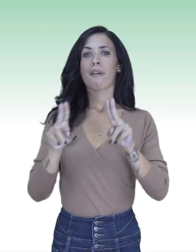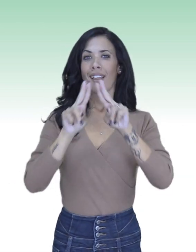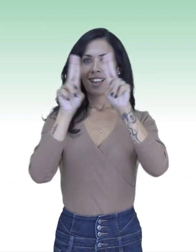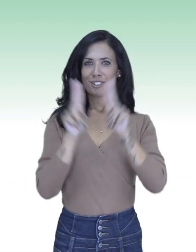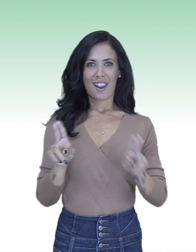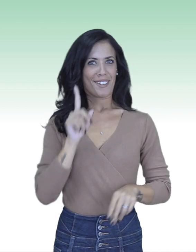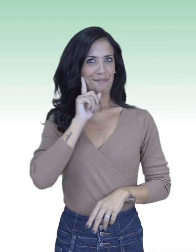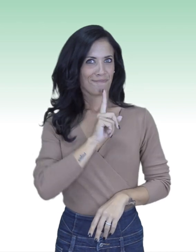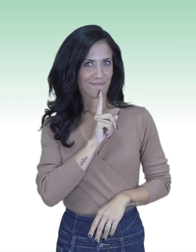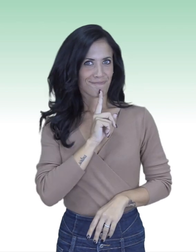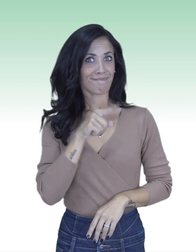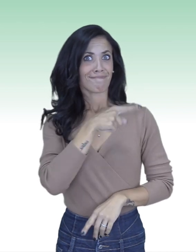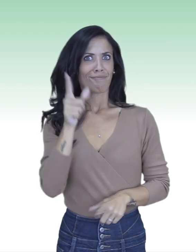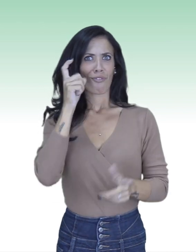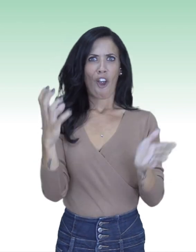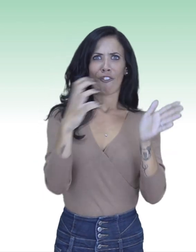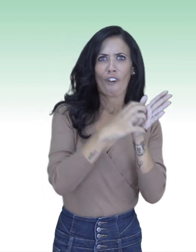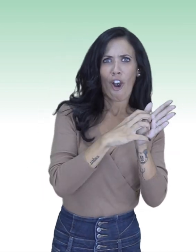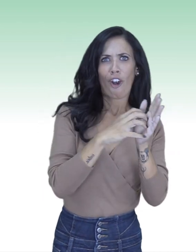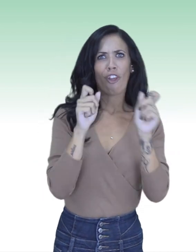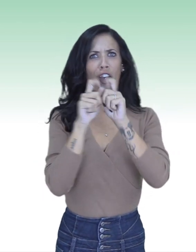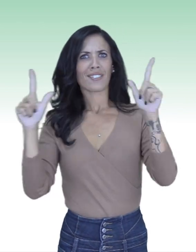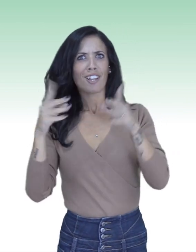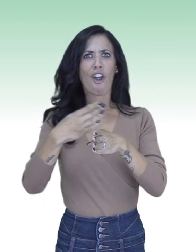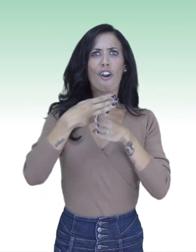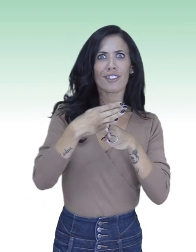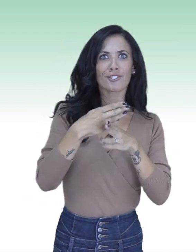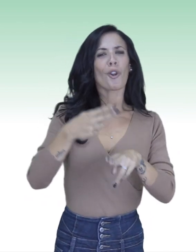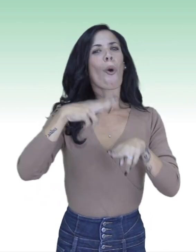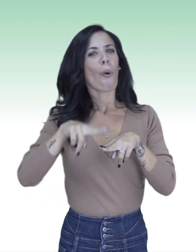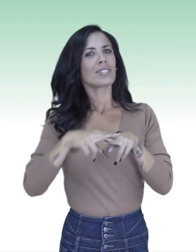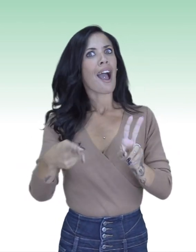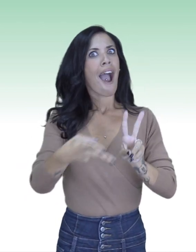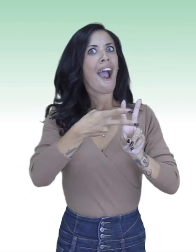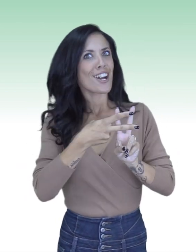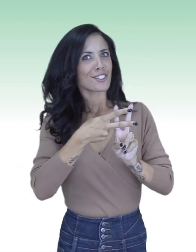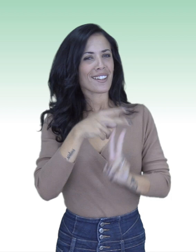e celebrare al meglio la Settimana Internazionale del Sordo pubblica foto, video e quant’altro usando gli hashtag: